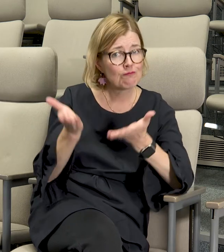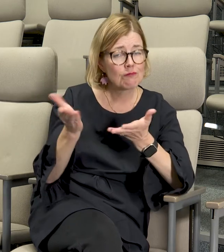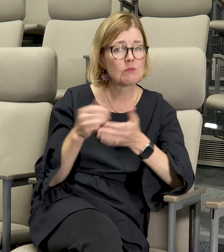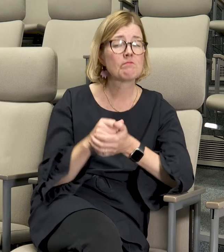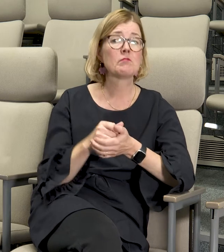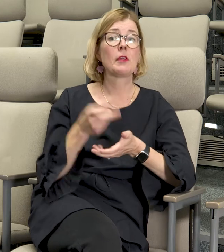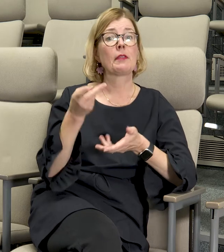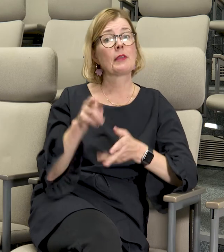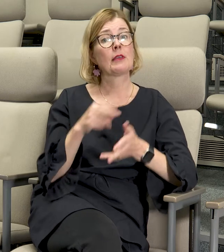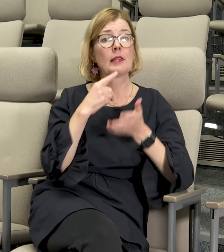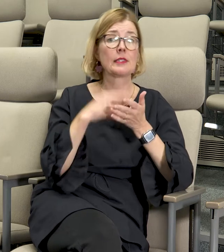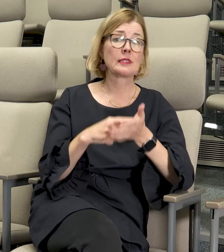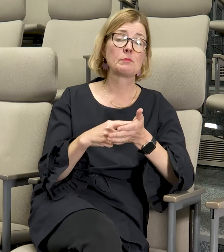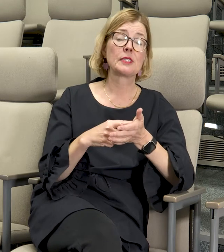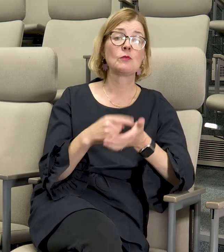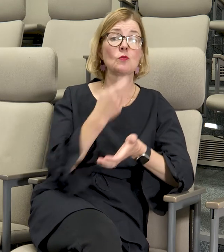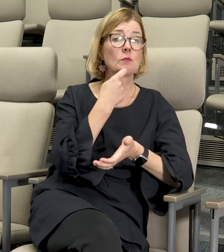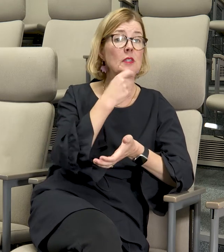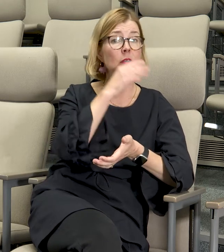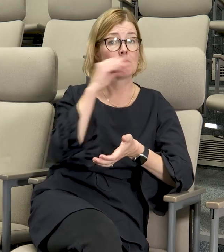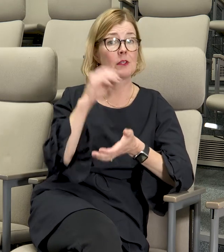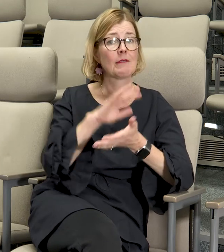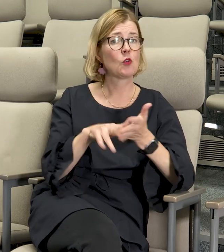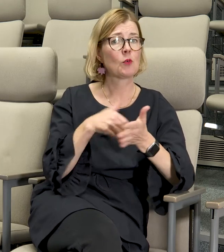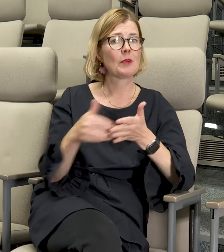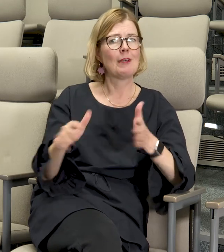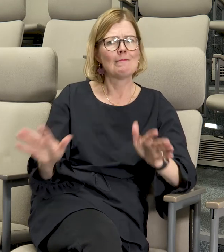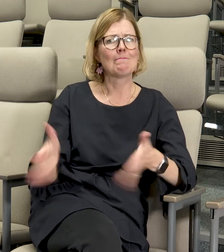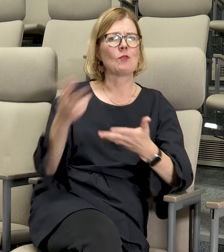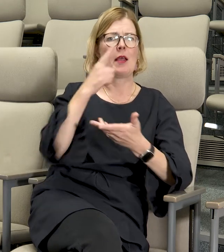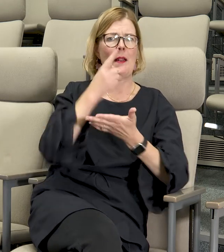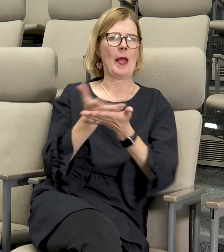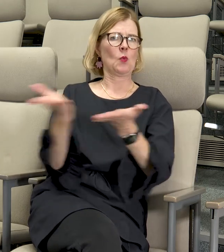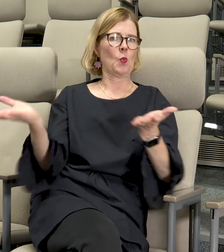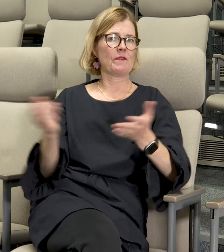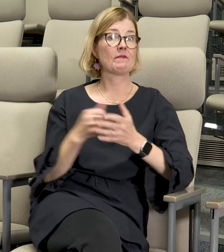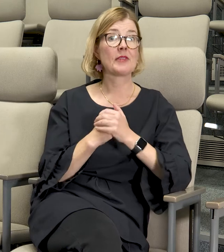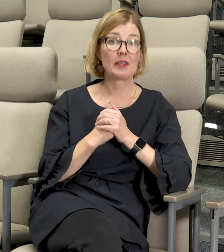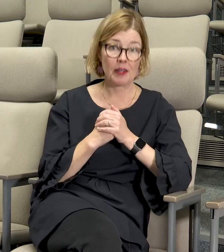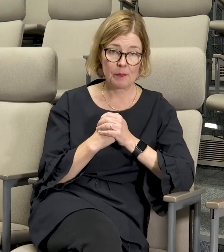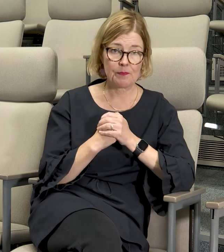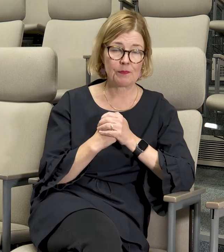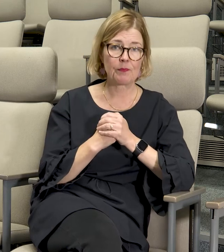nostanut viittomakieliä näkyville ja edistänyt näin - Suomen viittomakielten asemaa vuoden 2022 aikana.